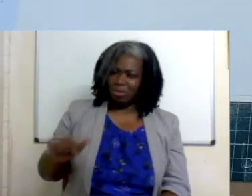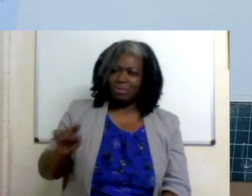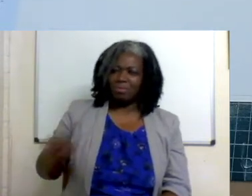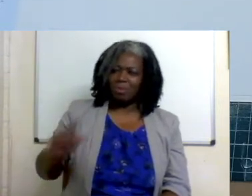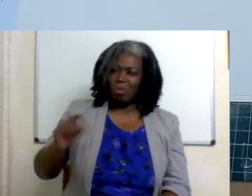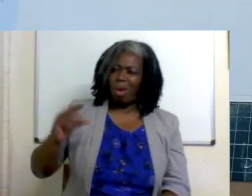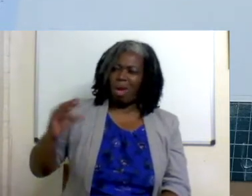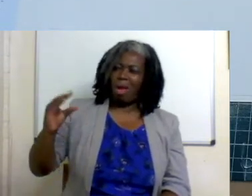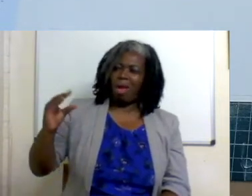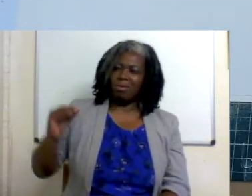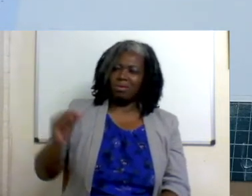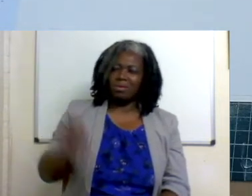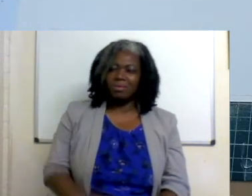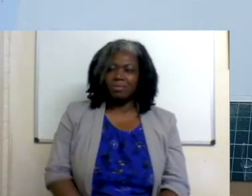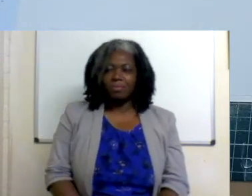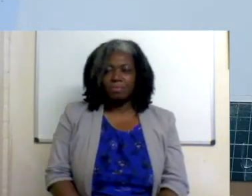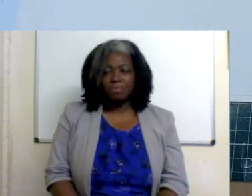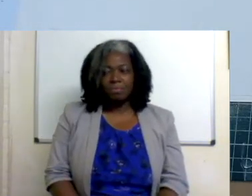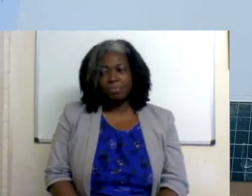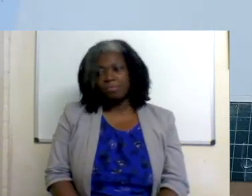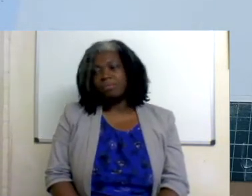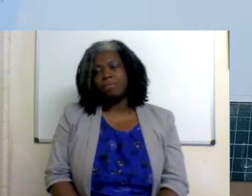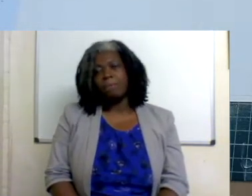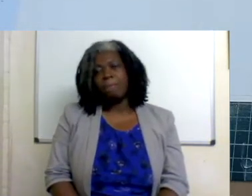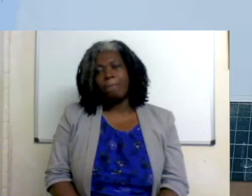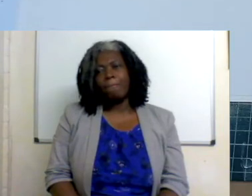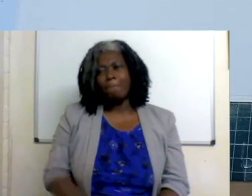rekne toto. Ale co rekne v